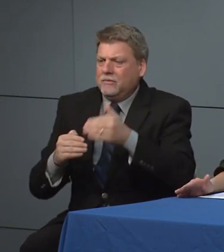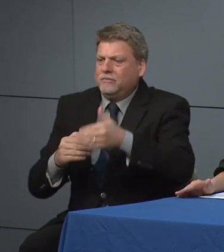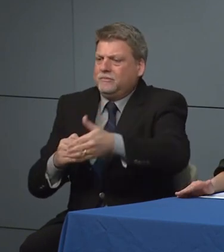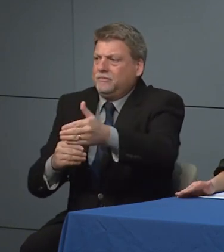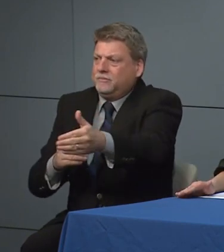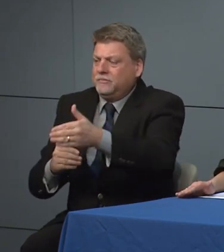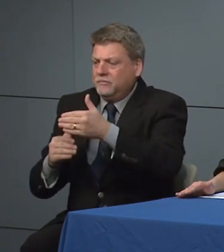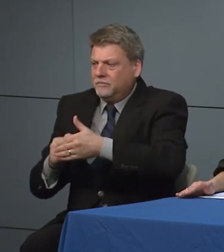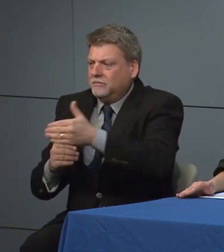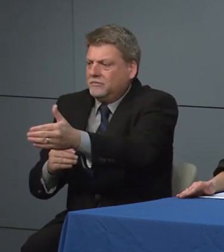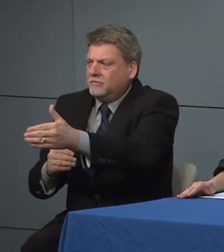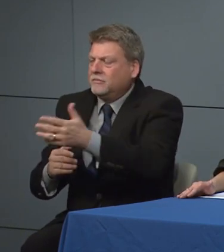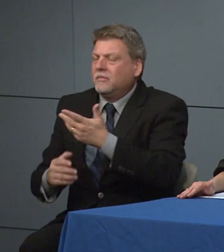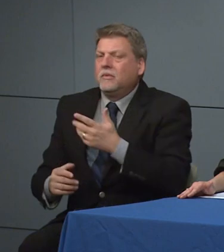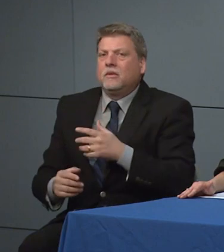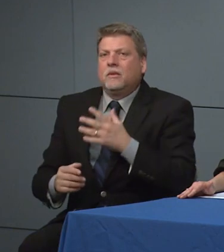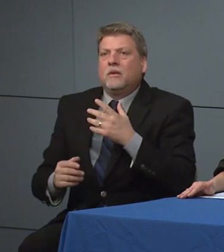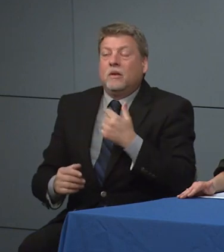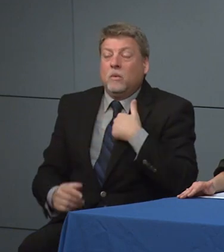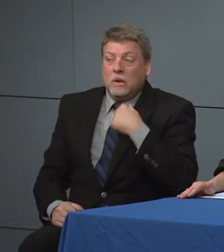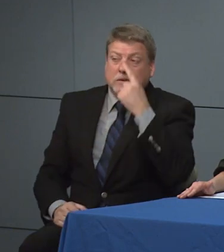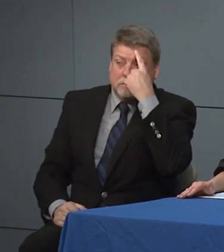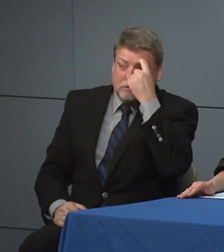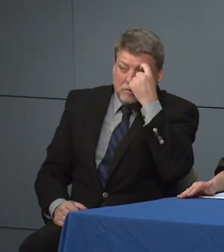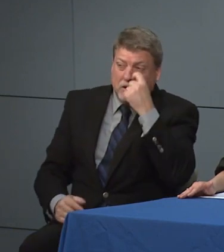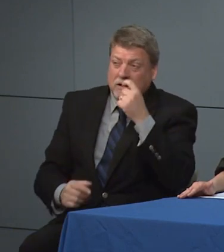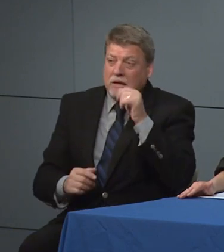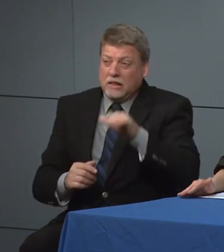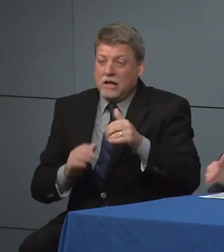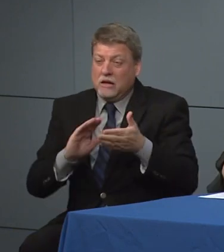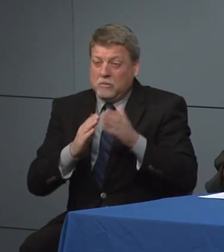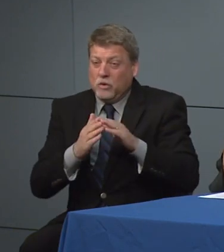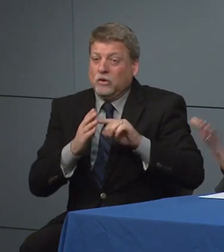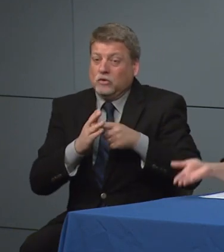puede sucede y que astaldi